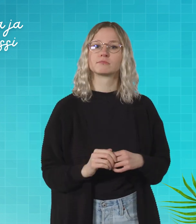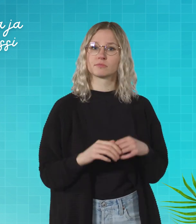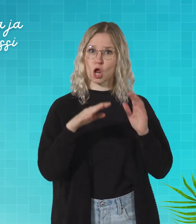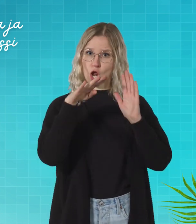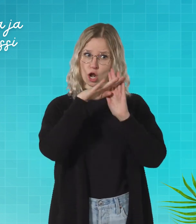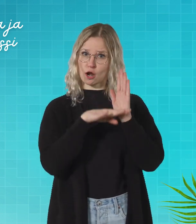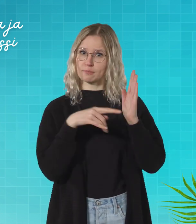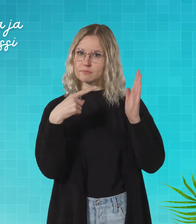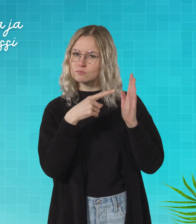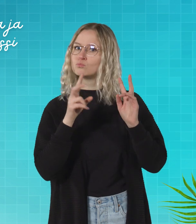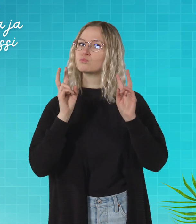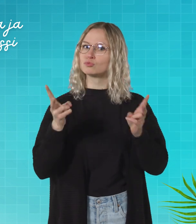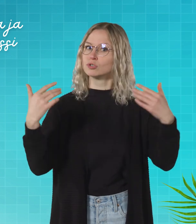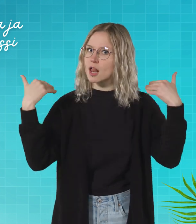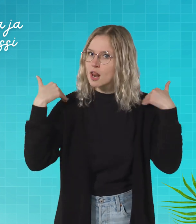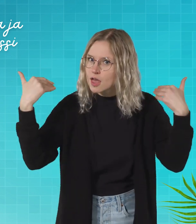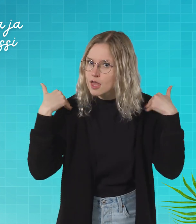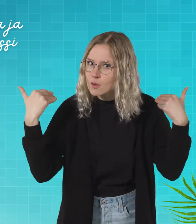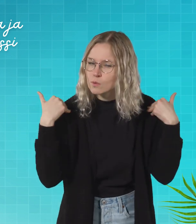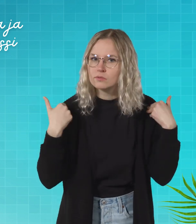Kurssiohjelmassa on myös liikunnallista toimintaa, -